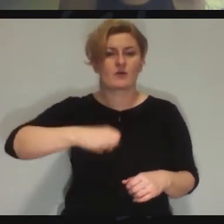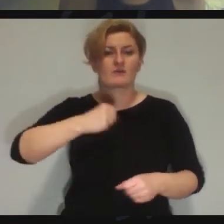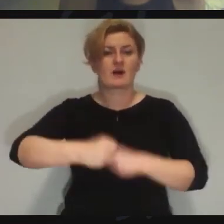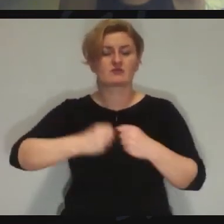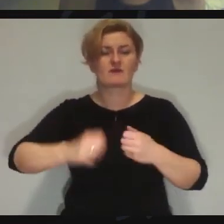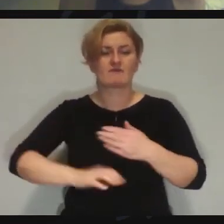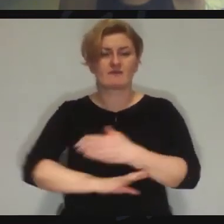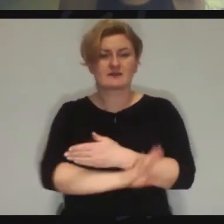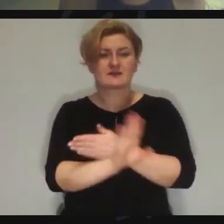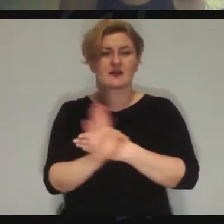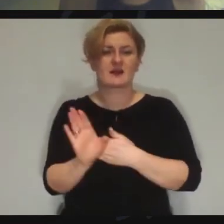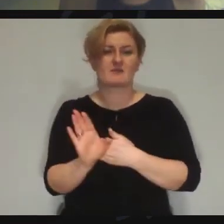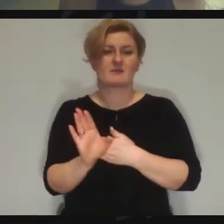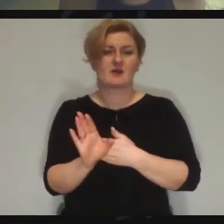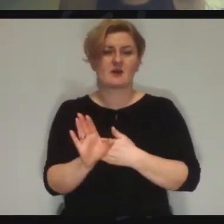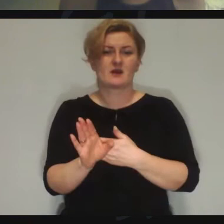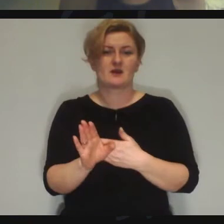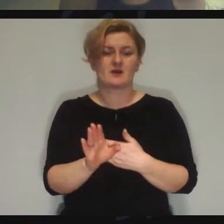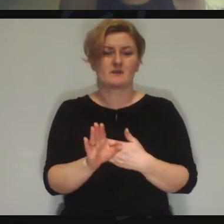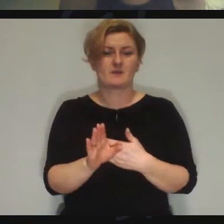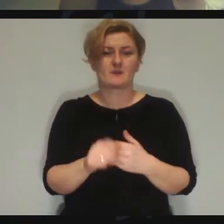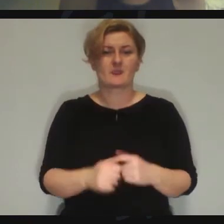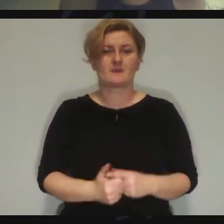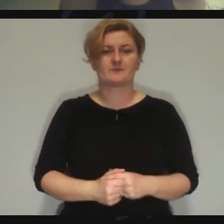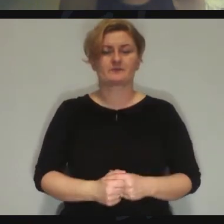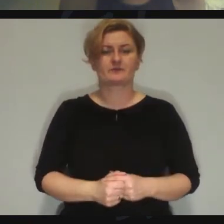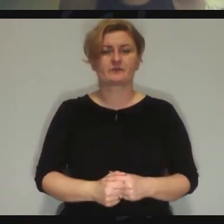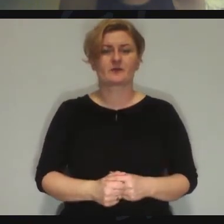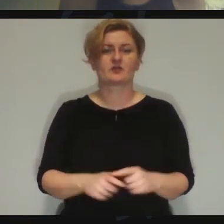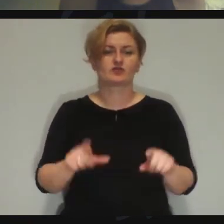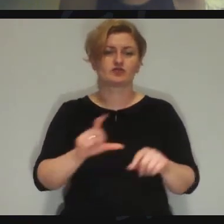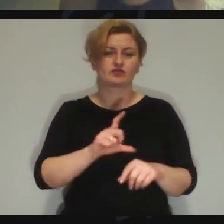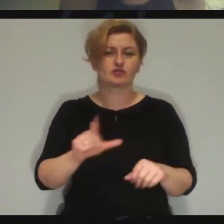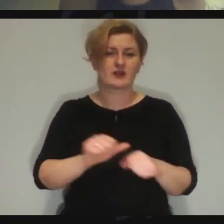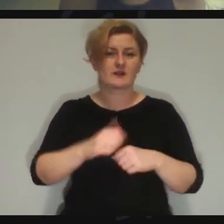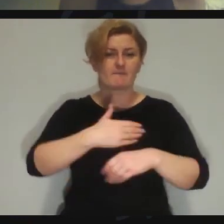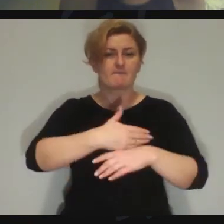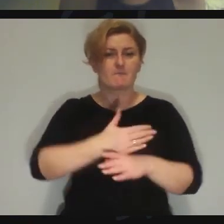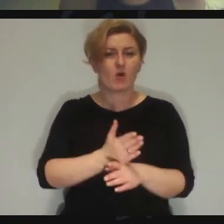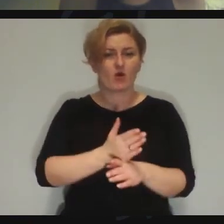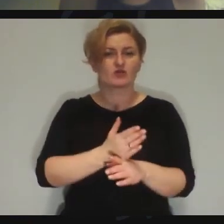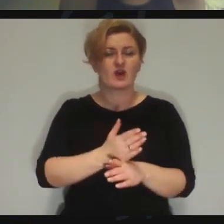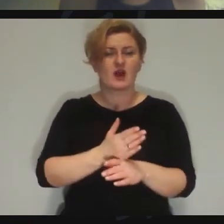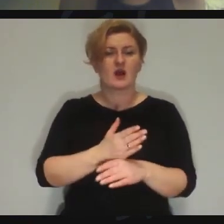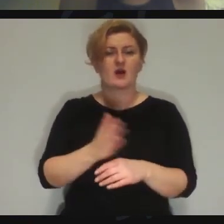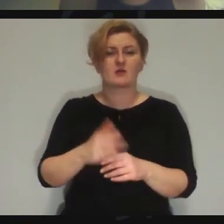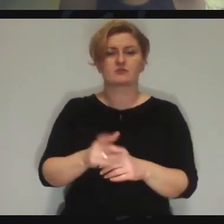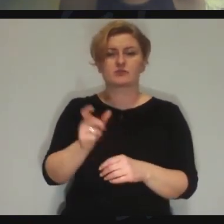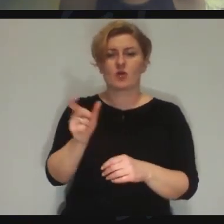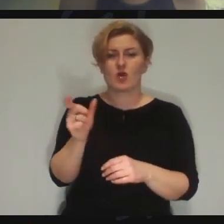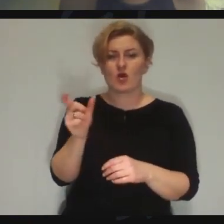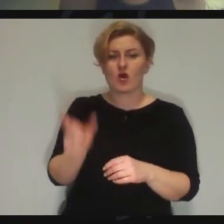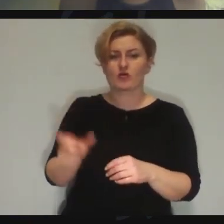Czy może jest podział na wychowanków działających w grupie, a tych nowych?